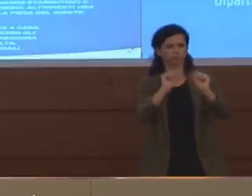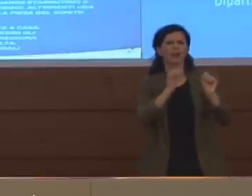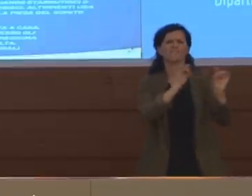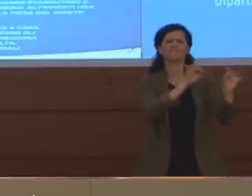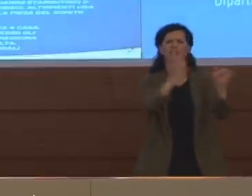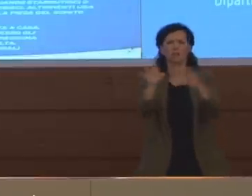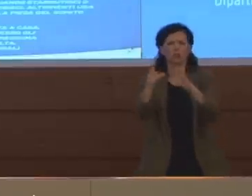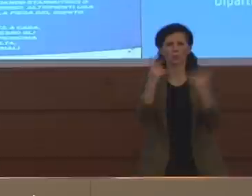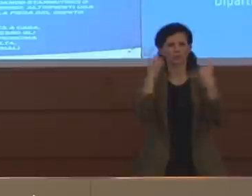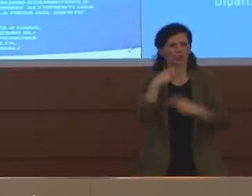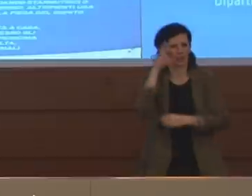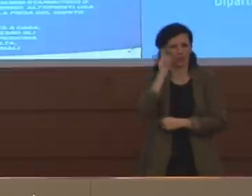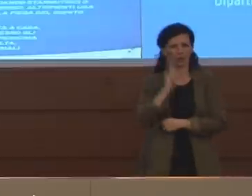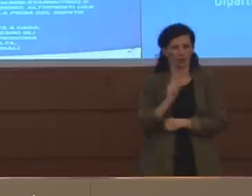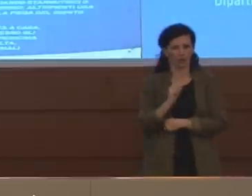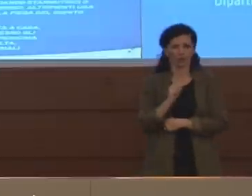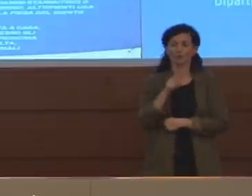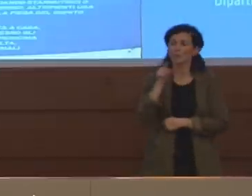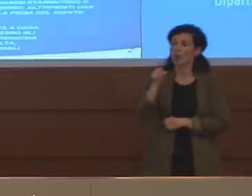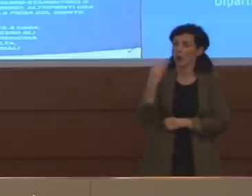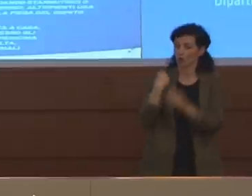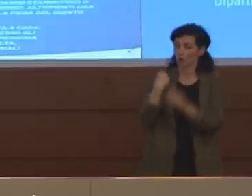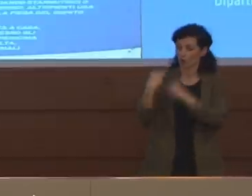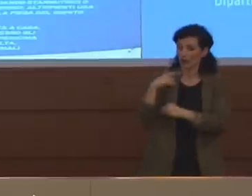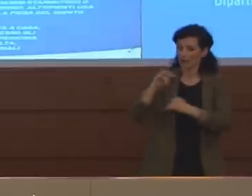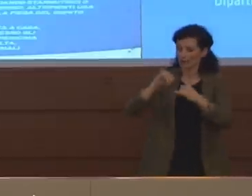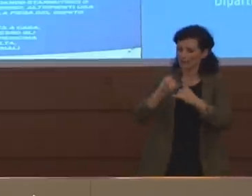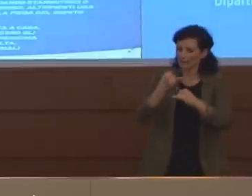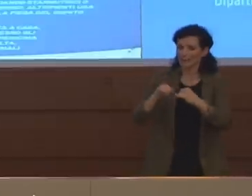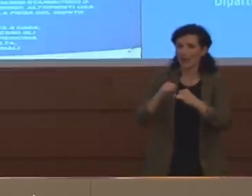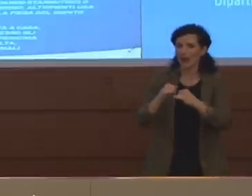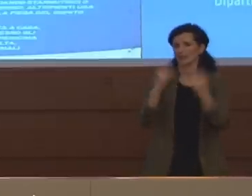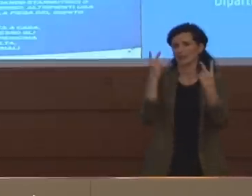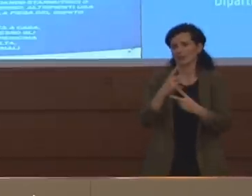Però questi dettagli, mi permetta, sono dettagli che io non posso darle, perché